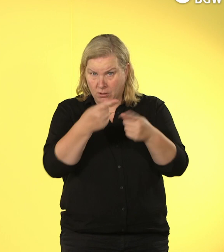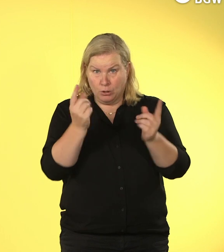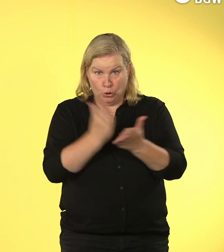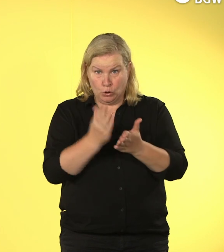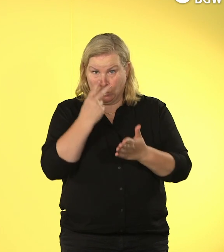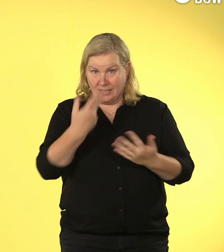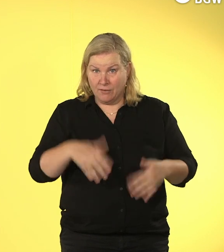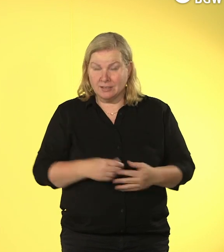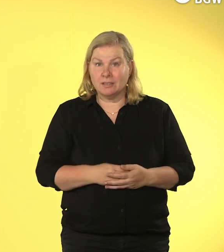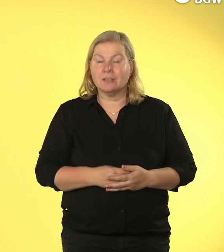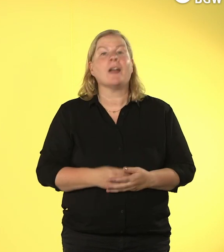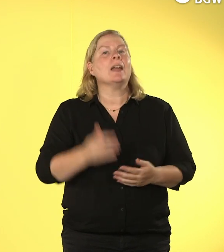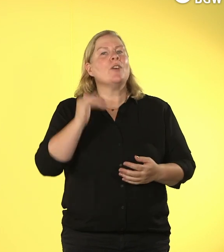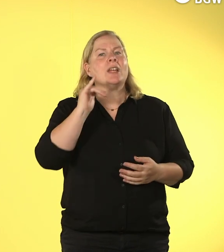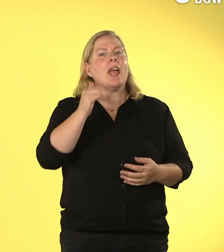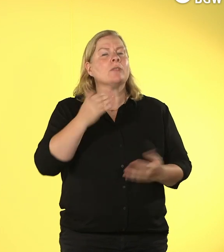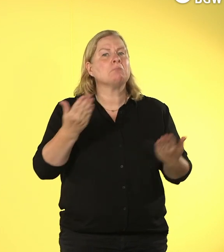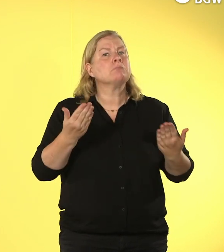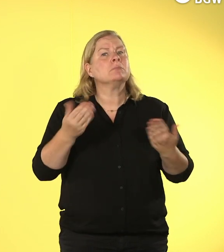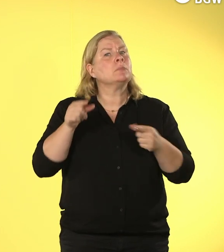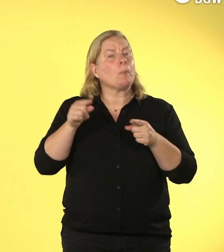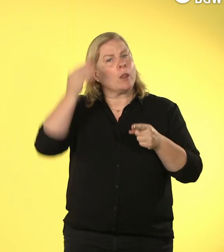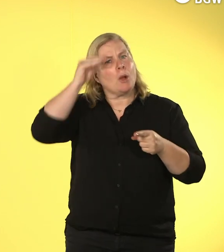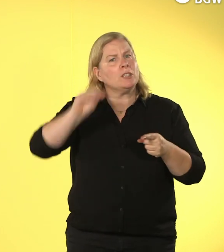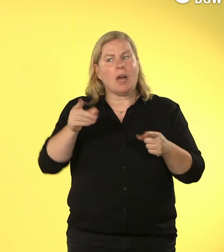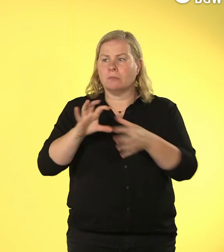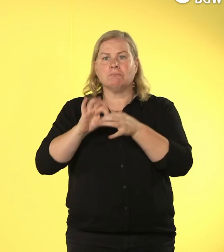Wenn ja, was haltet ihr von dieser Werbung? Würde uns interessieren.